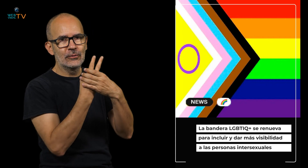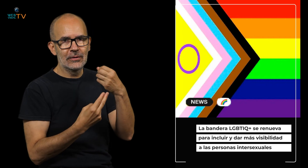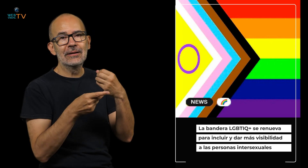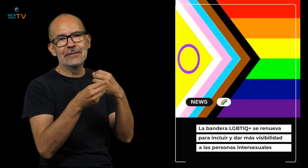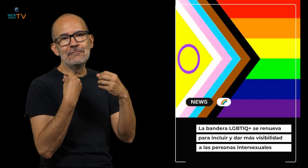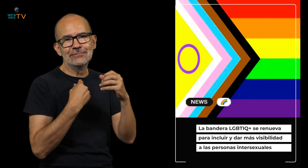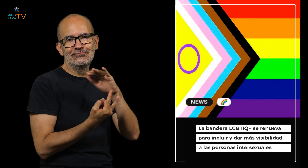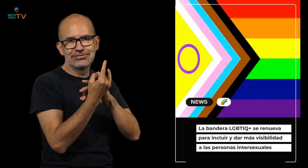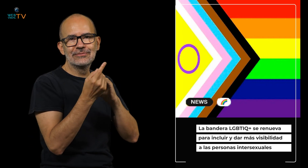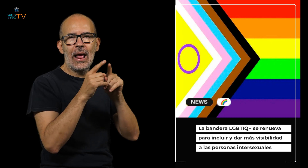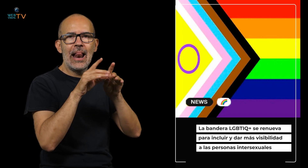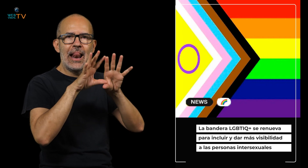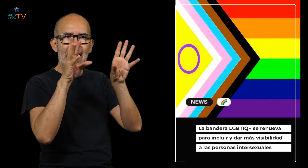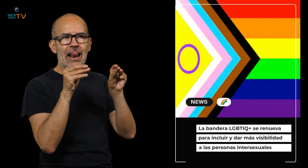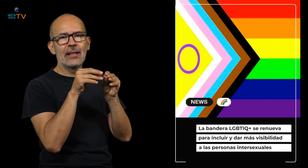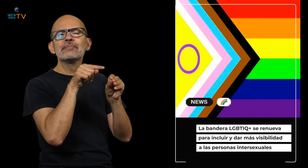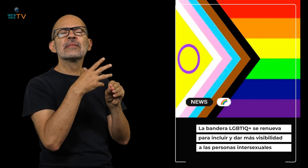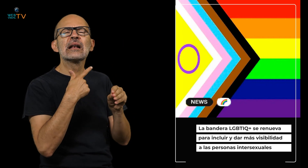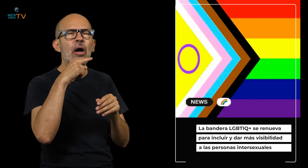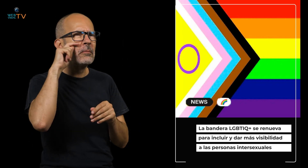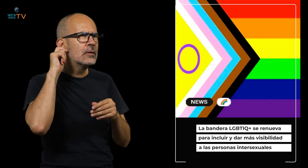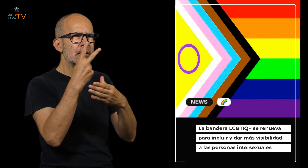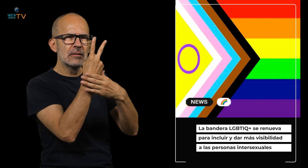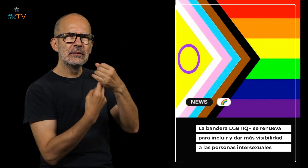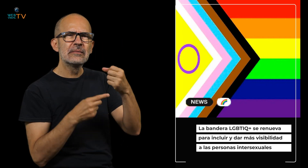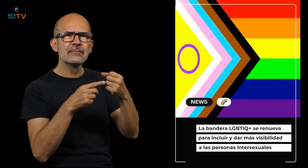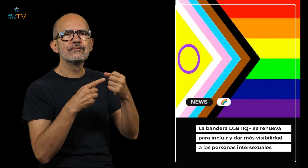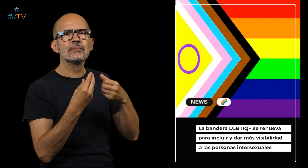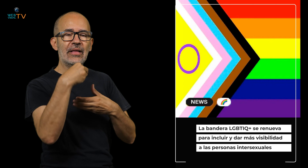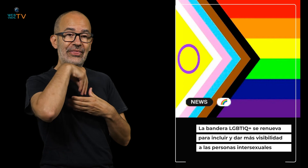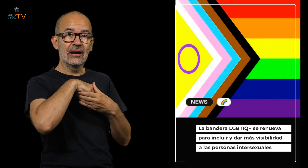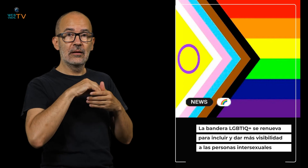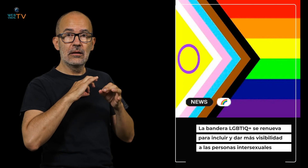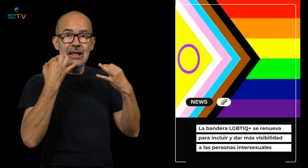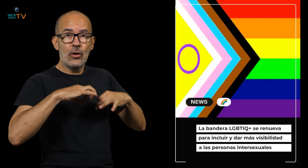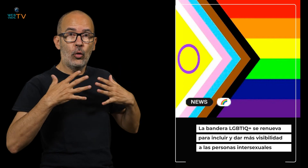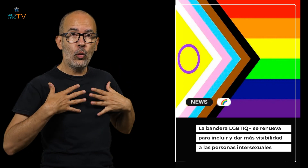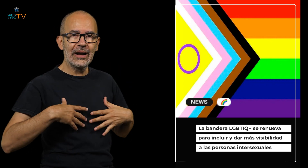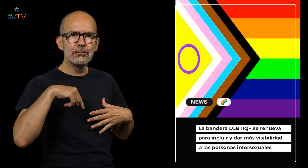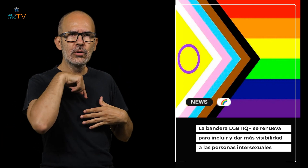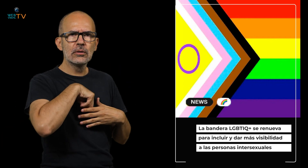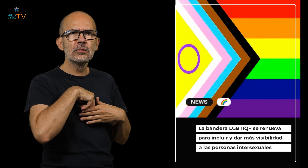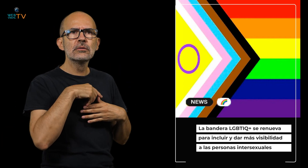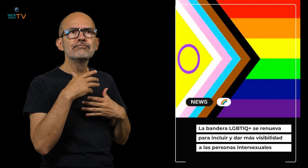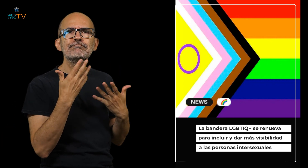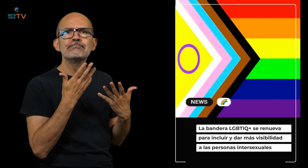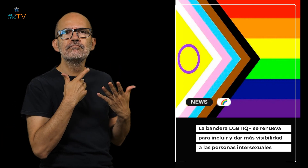Las personas intersexuales nacen con variaciones en las características biológicas